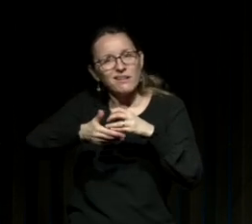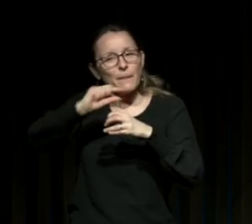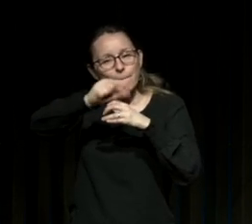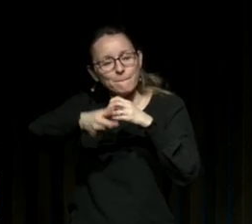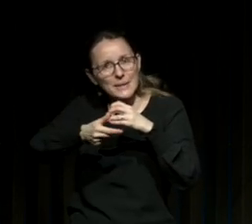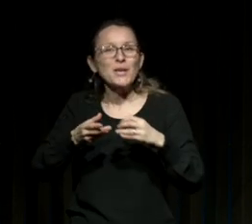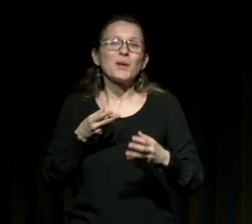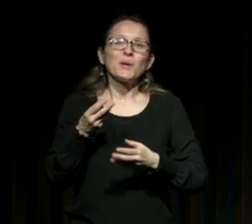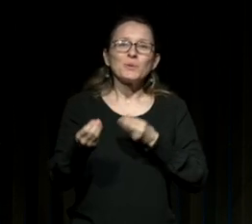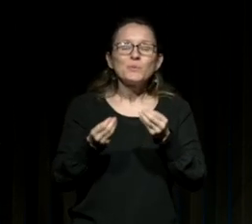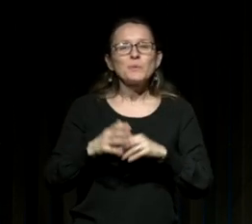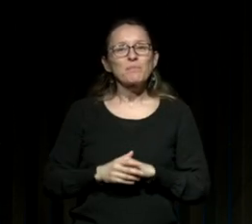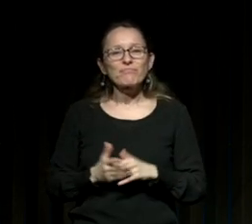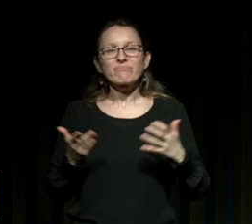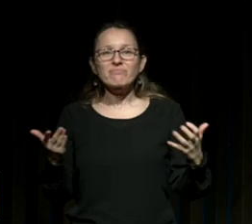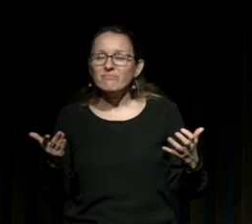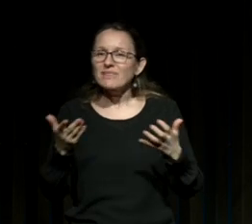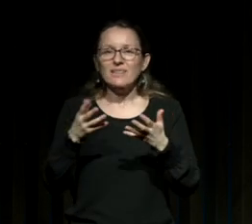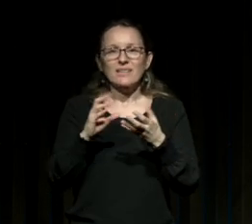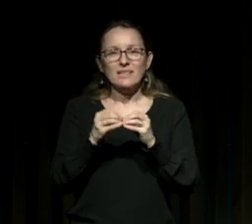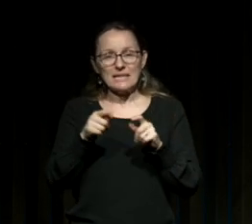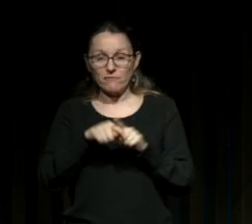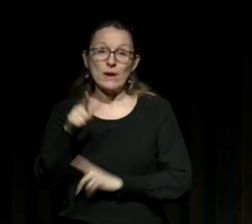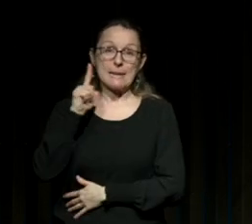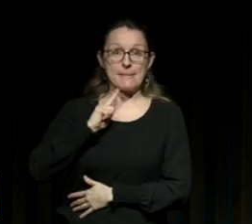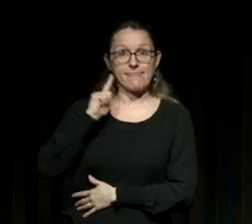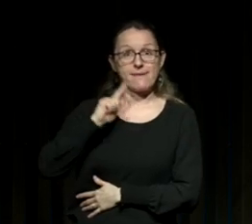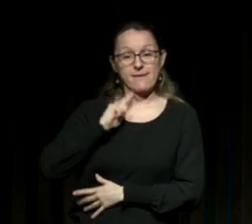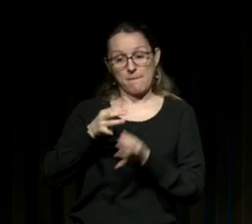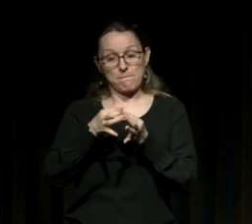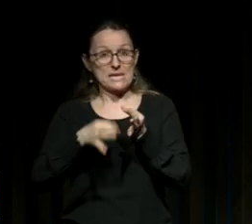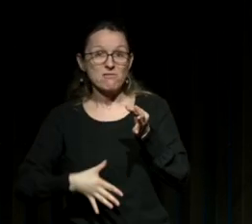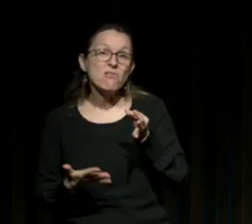fait d'avoir des anomalies du bilan lipidique des triglycérides en particulier dans le sang